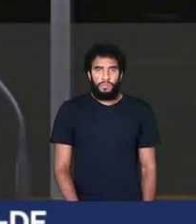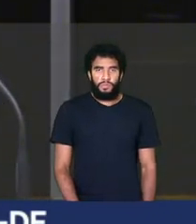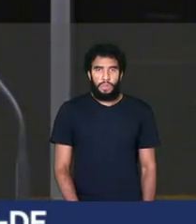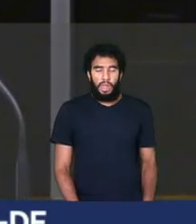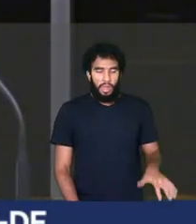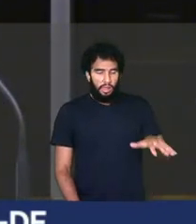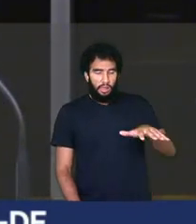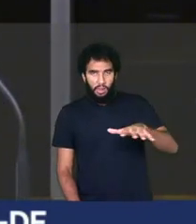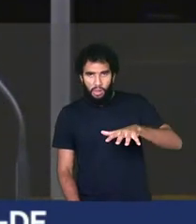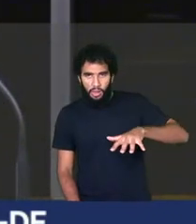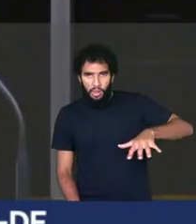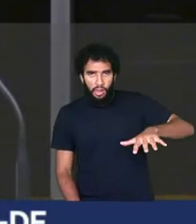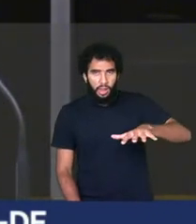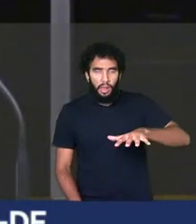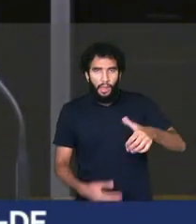A VIOLÊNCIA. AS PROPRIEDADES QUE ESTÃO NAS CERCANIAS DE